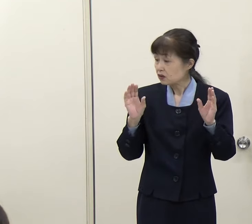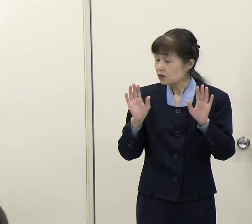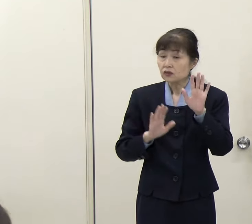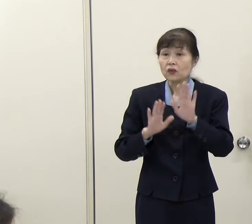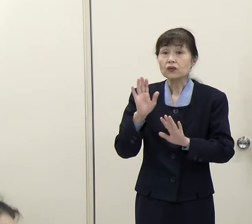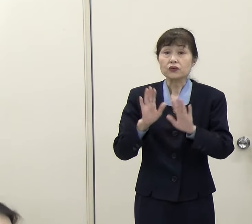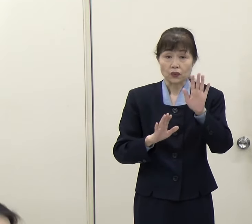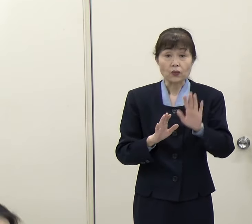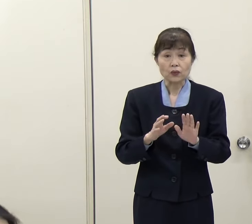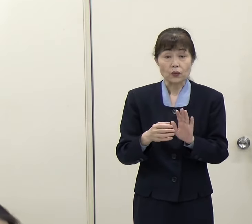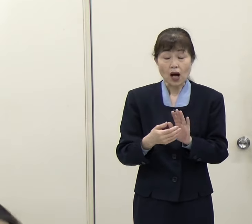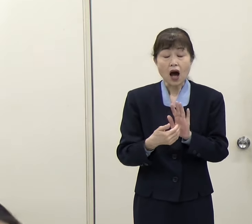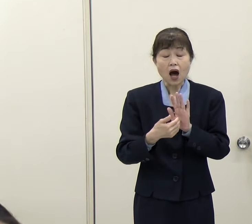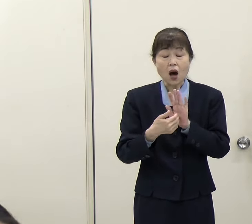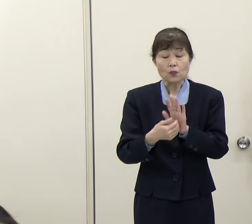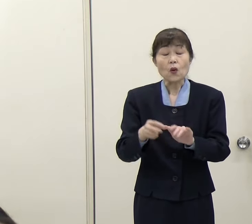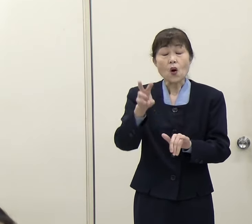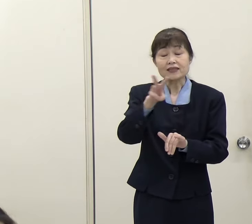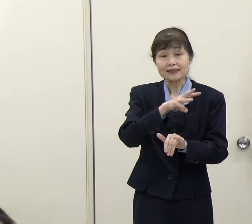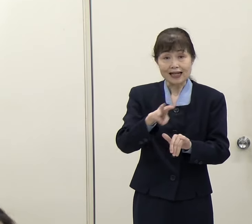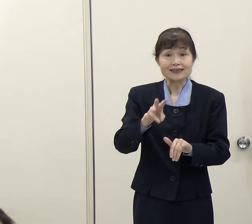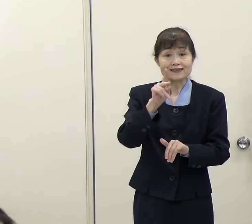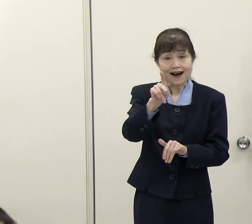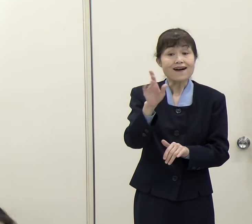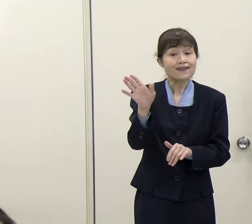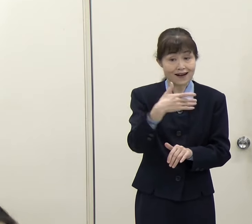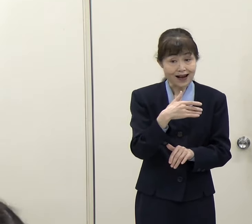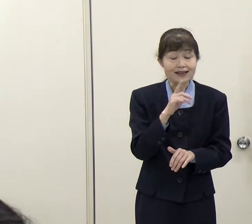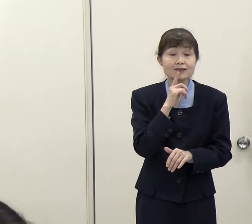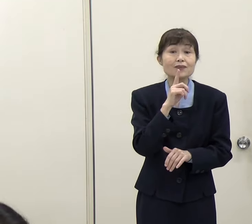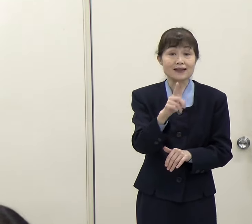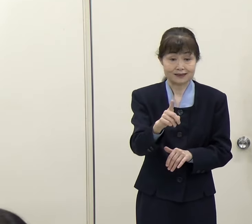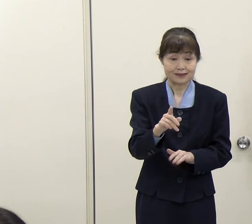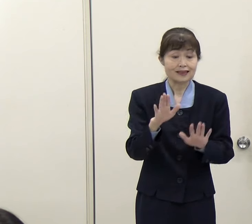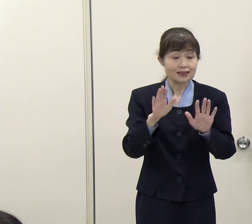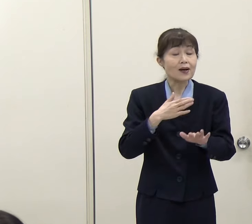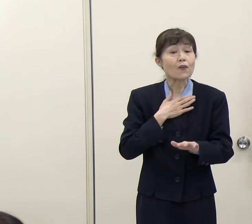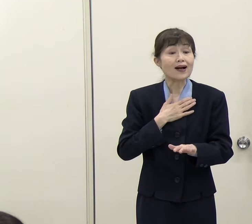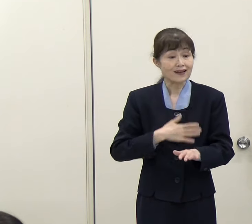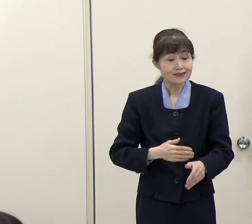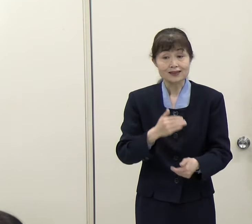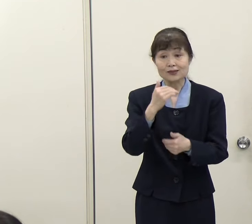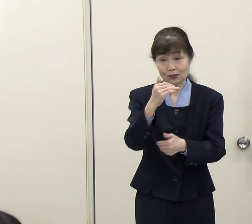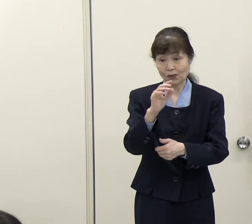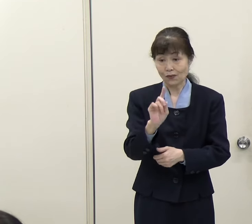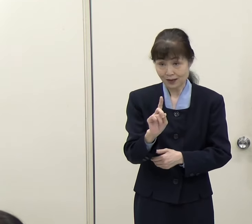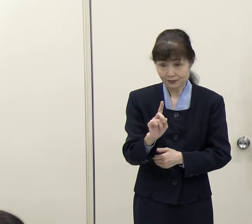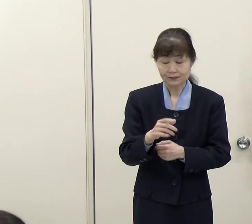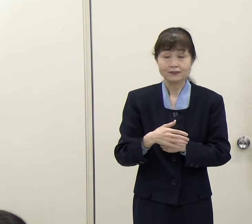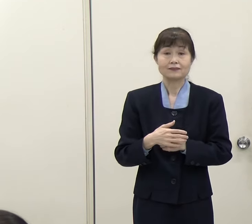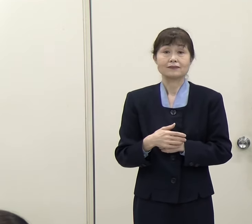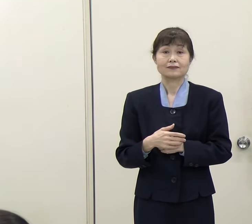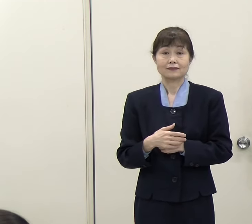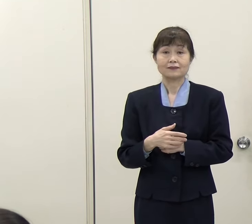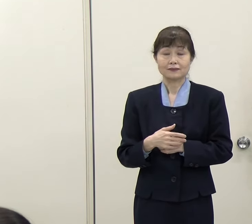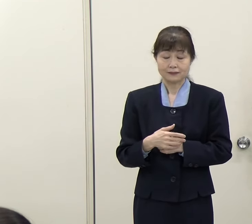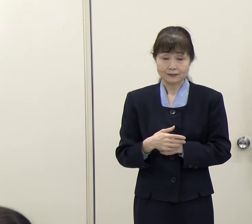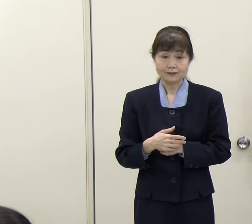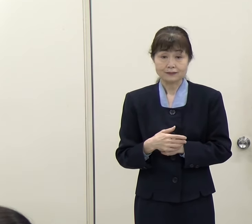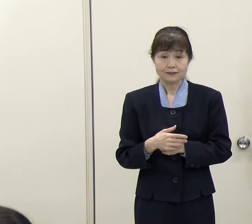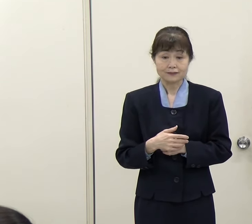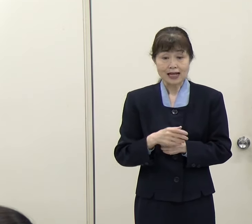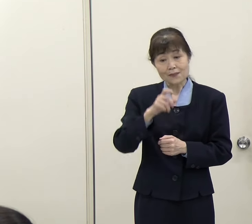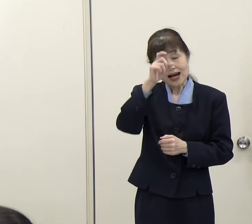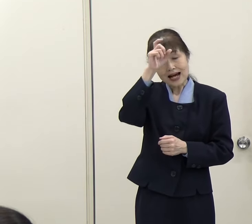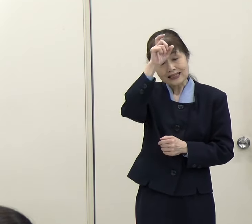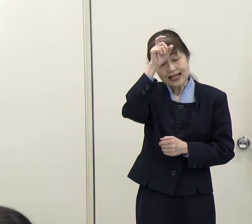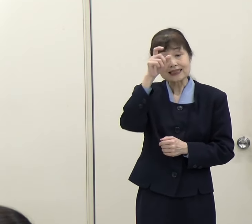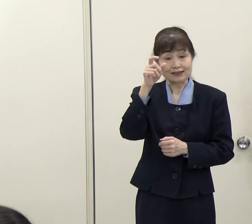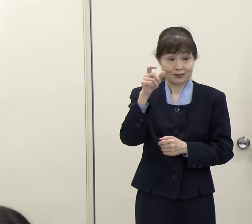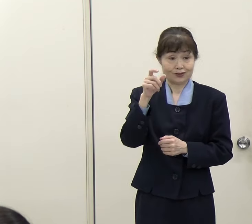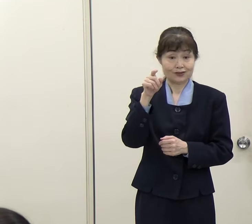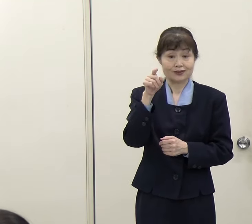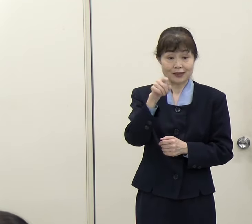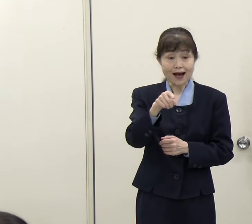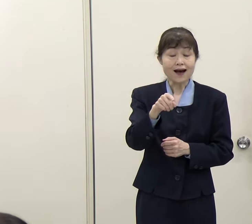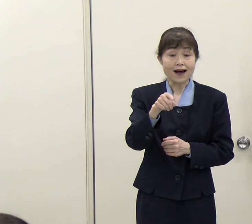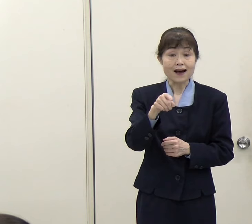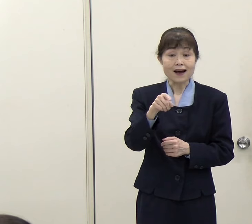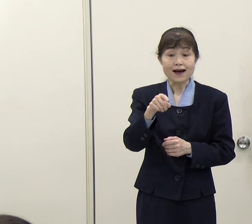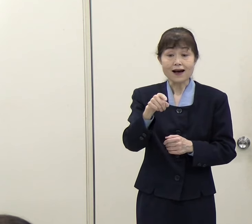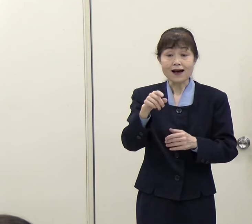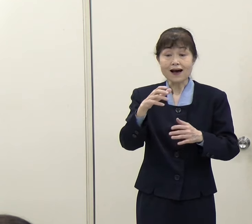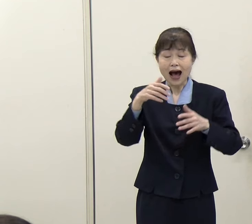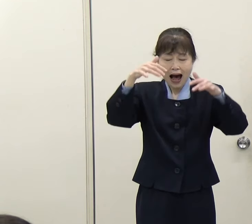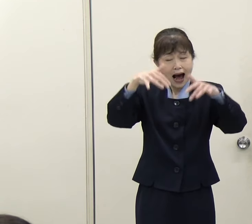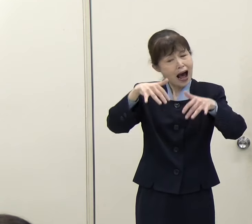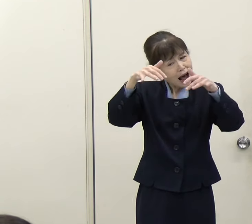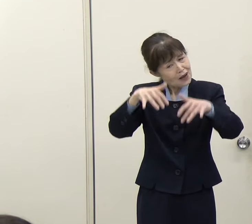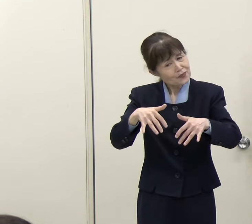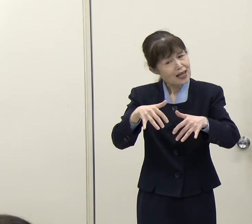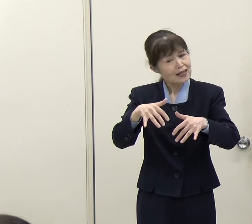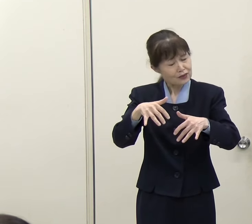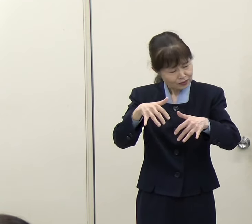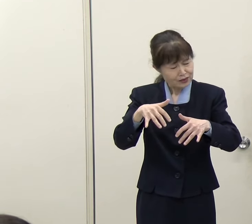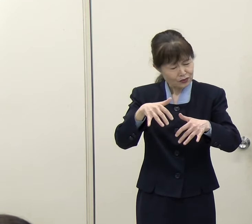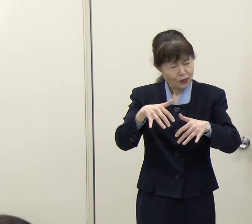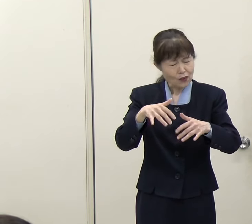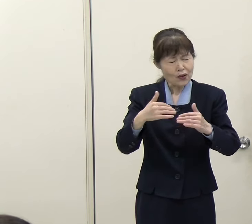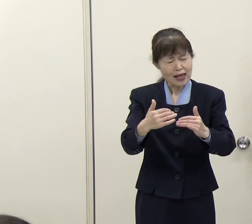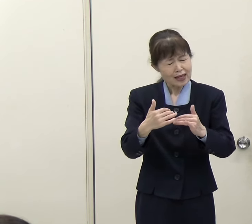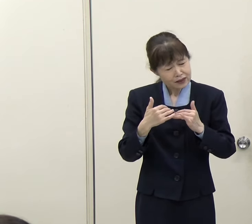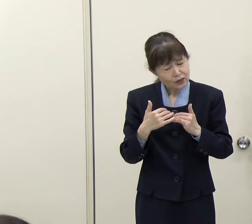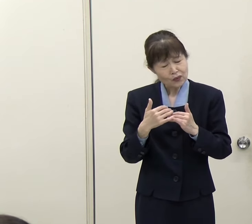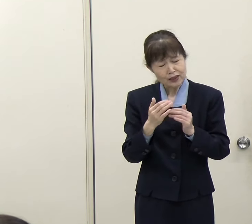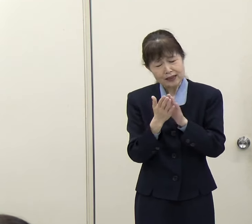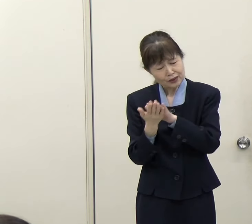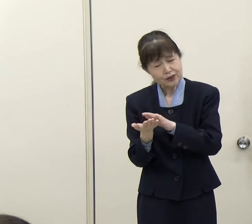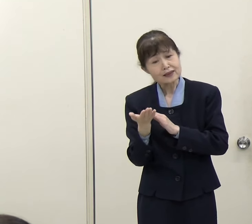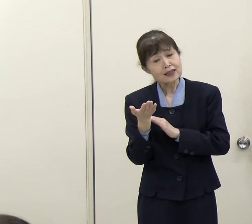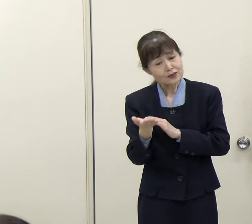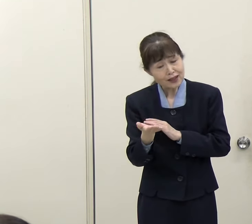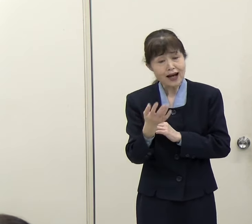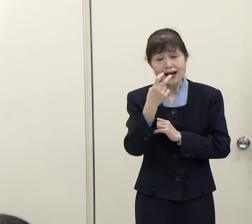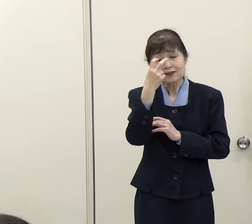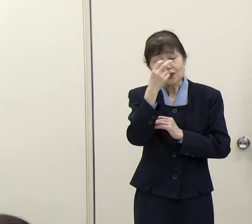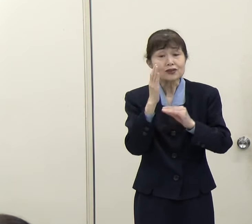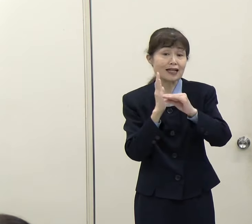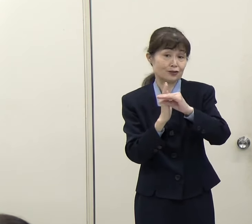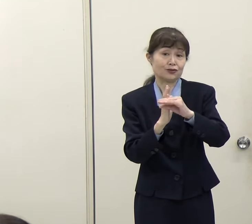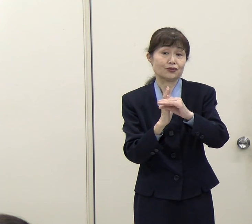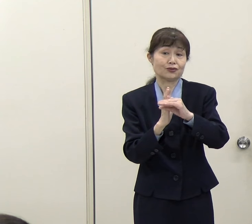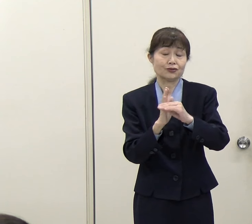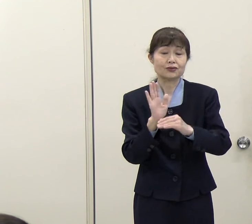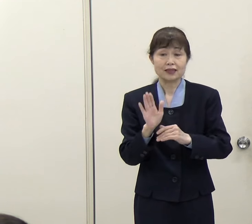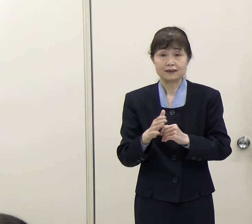（防災企画課）現時点で分かっていることを申し上げますと、先ほどおっしゃられましたとおり、警察で、この大雨に関連するものかどうか、今、調査をされている段階と聞いています。